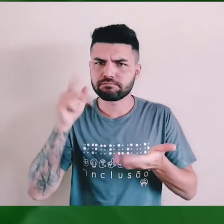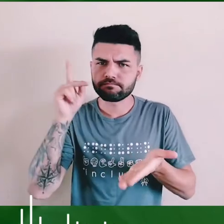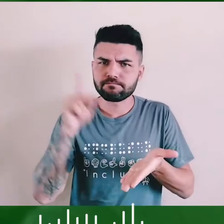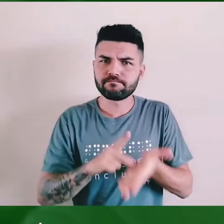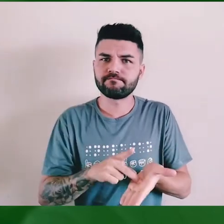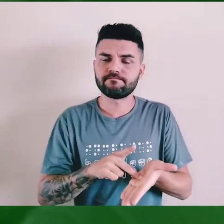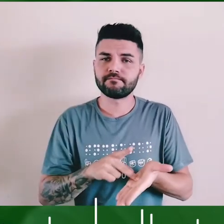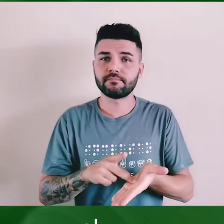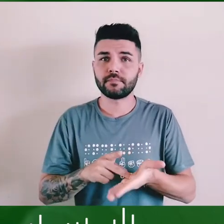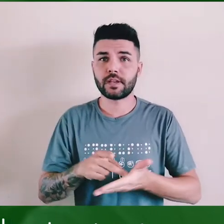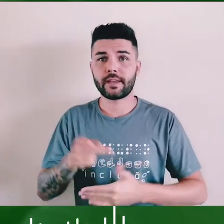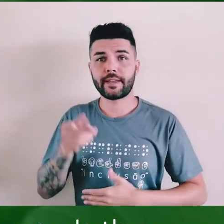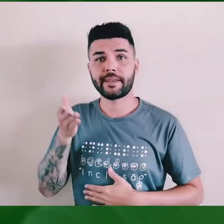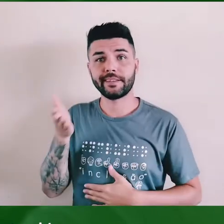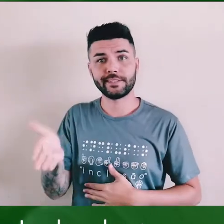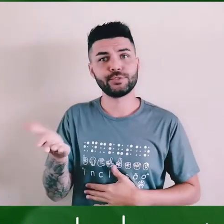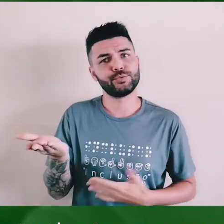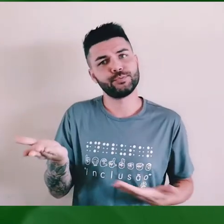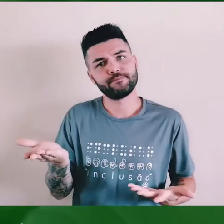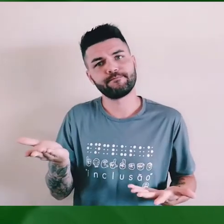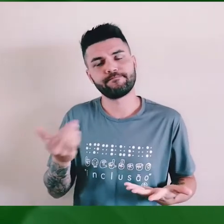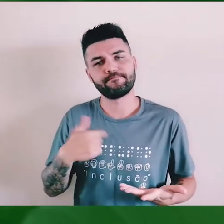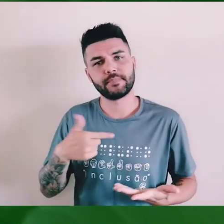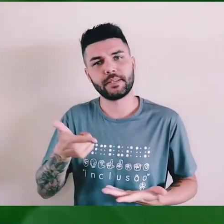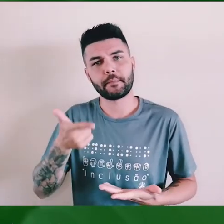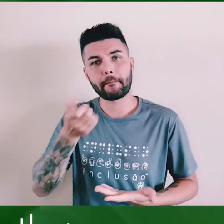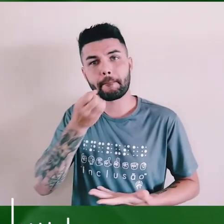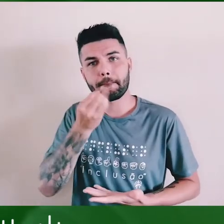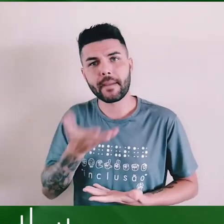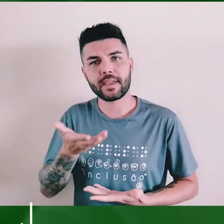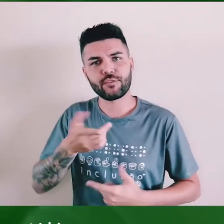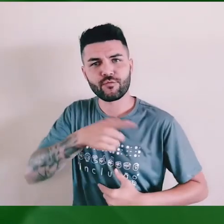vindo mais uma vez. Pedro: Que bacana cara, exatamente! A forma, o bem que vocês estão